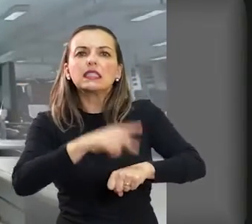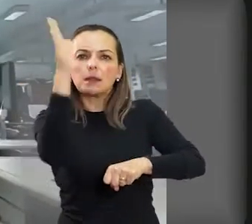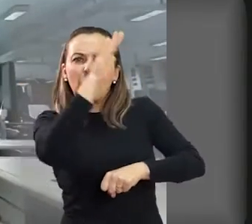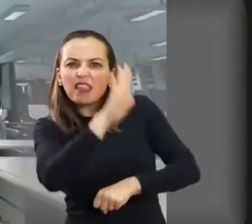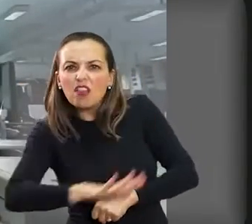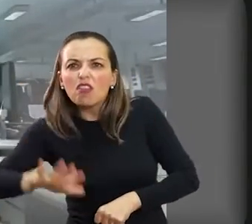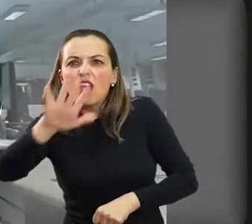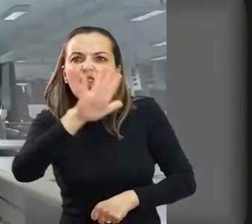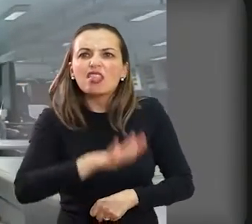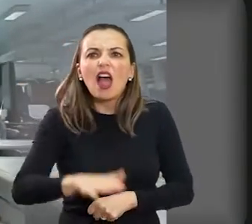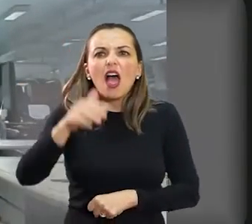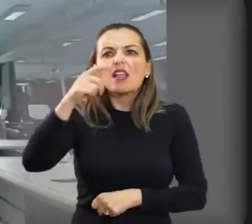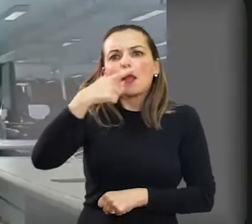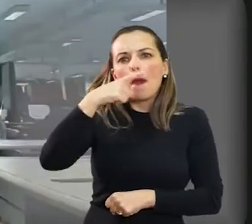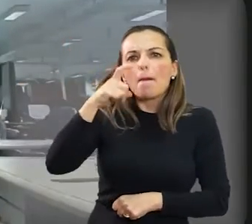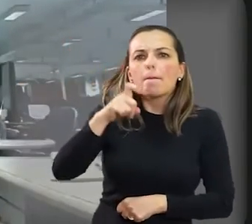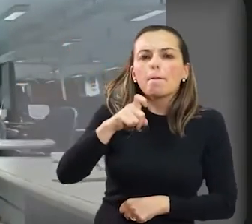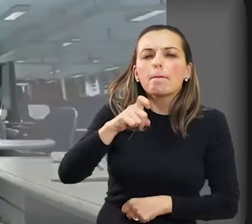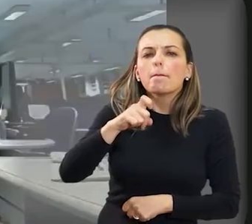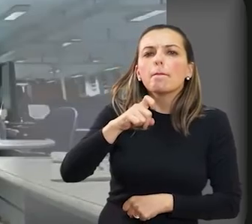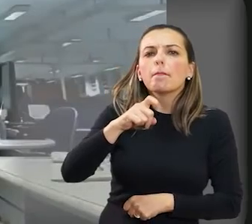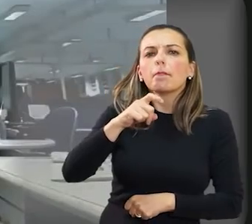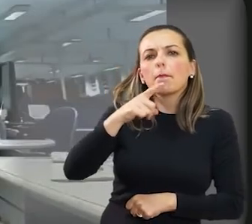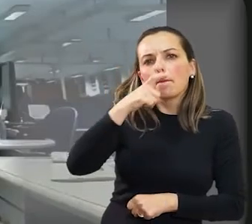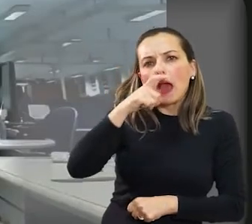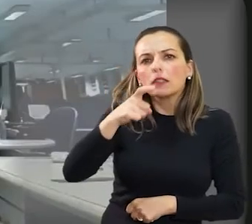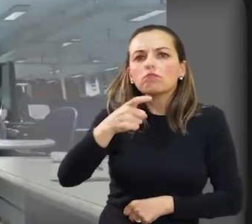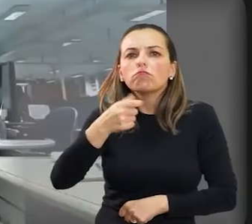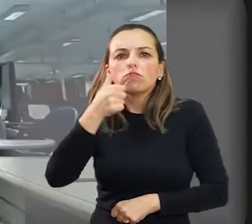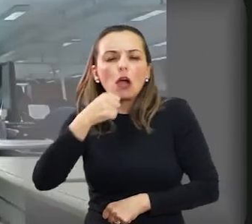Quantos órfãos da ditadura nós temos no Brasil? Que matou